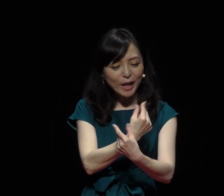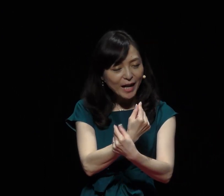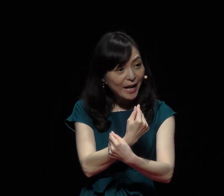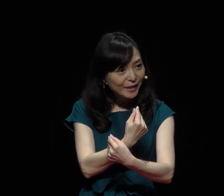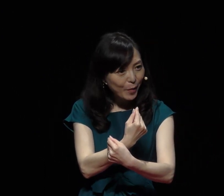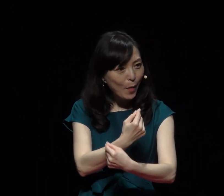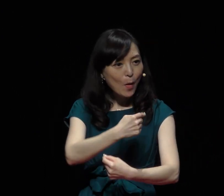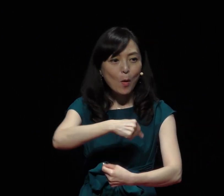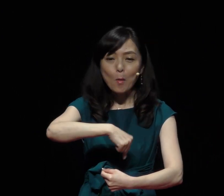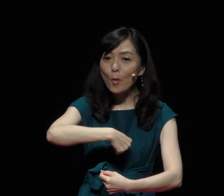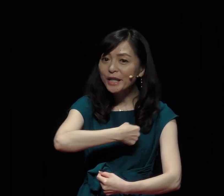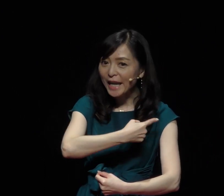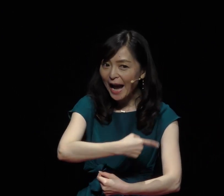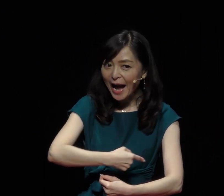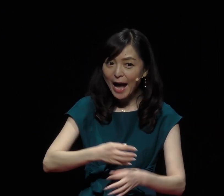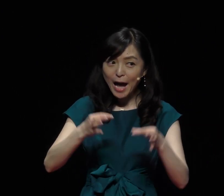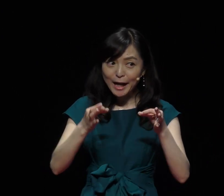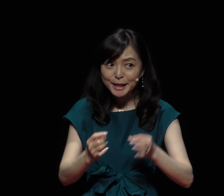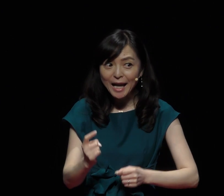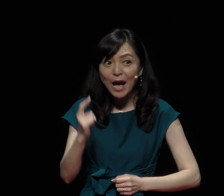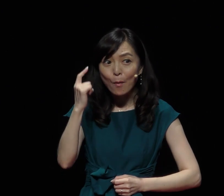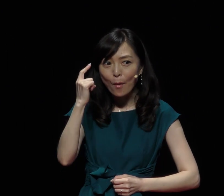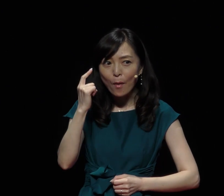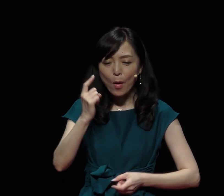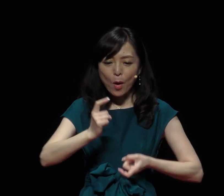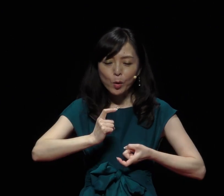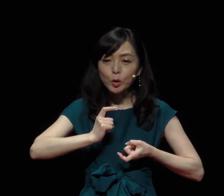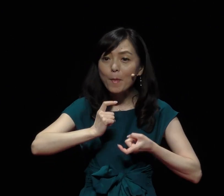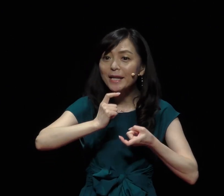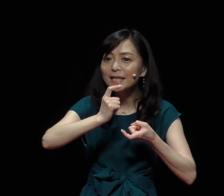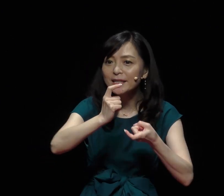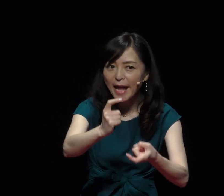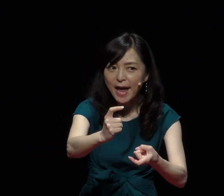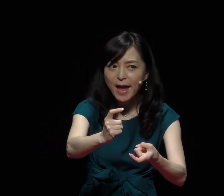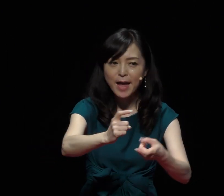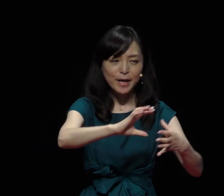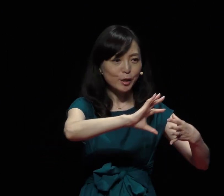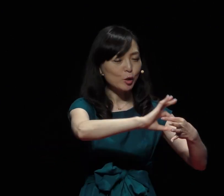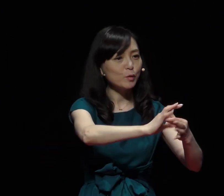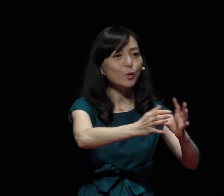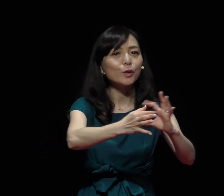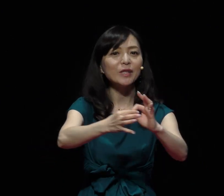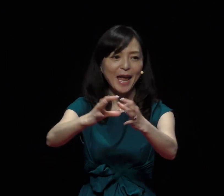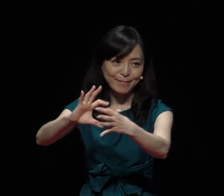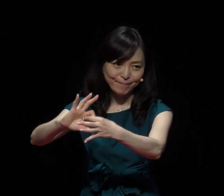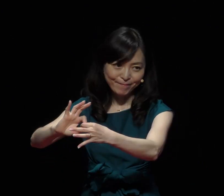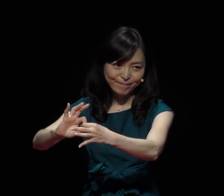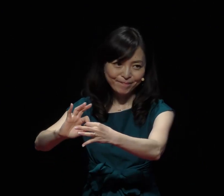al convertir los pensamientos y valores de ambos, se forman las oraciones,